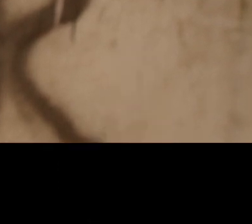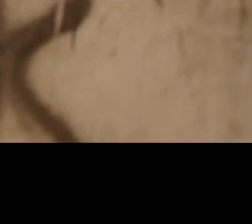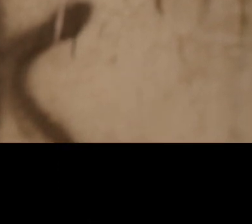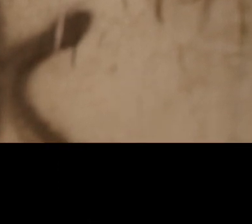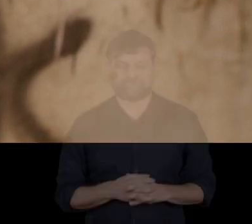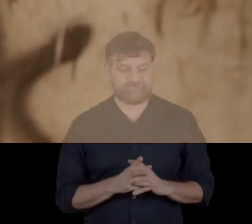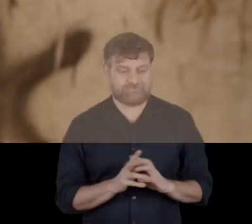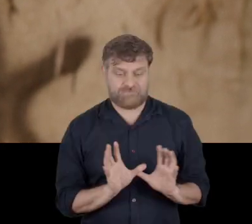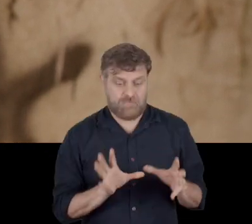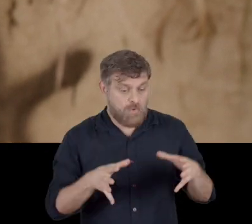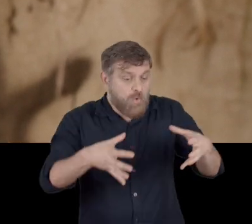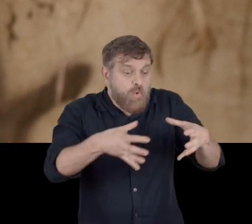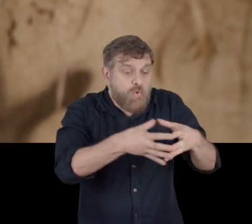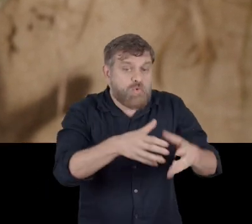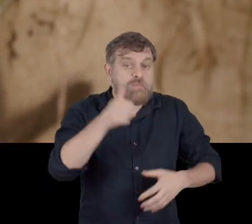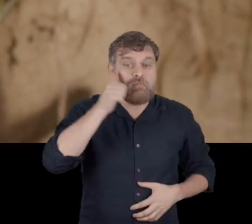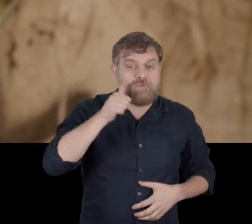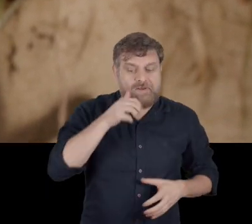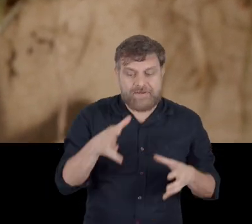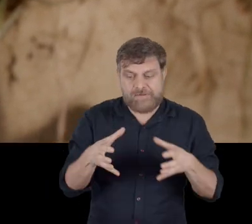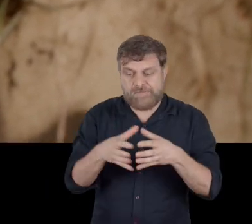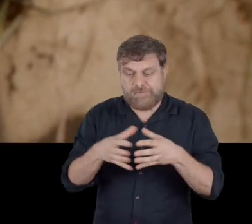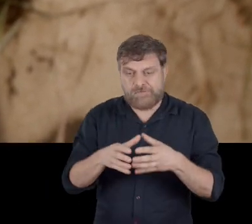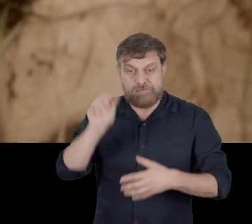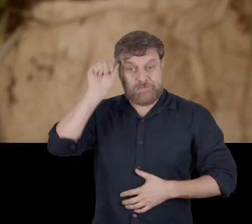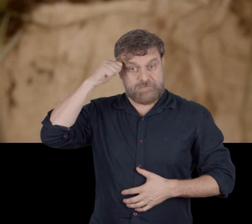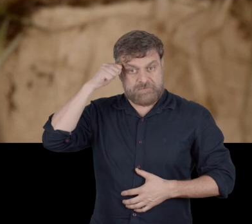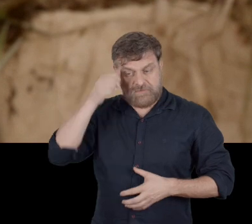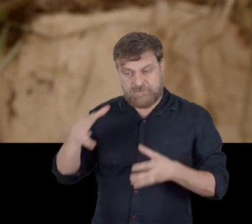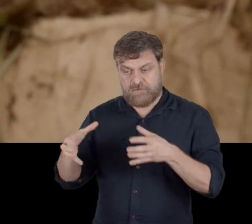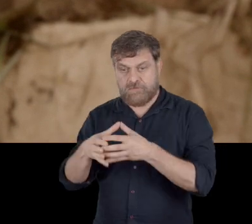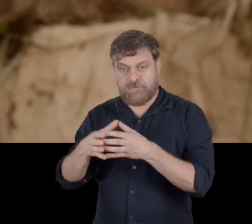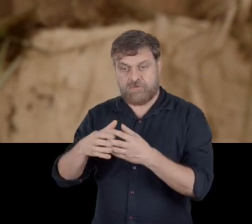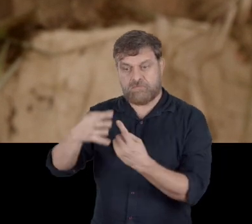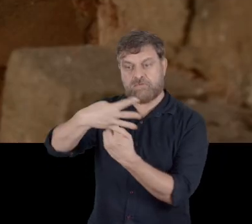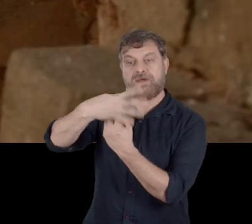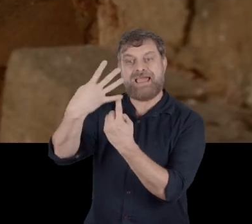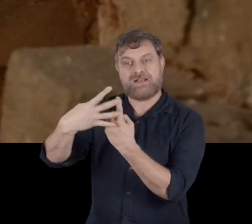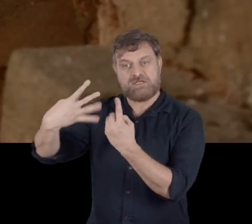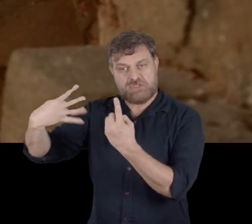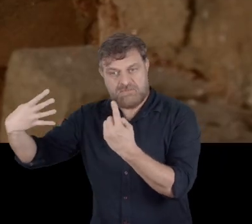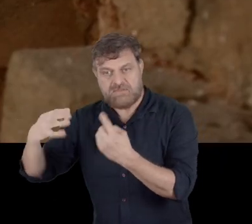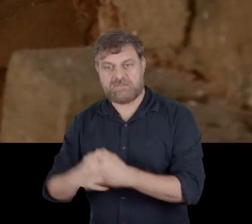Você precisa olhar para as mulheres, para os negros, para a população LGBT+,